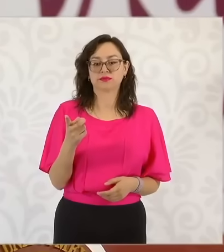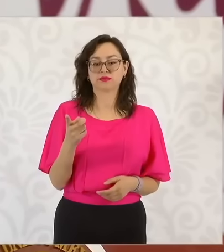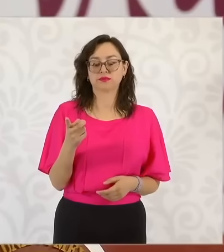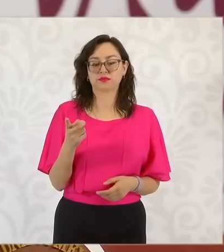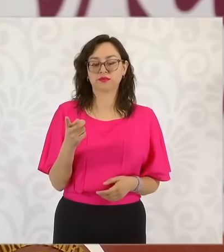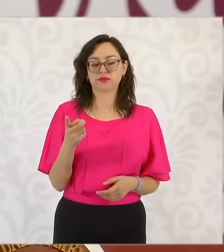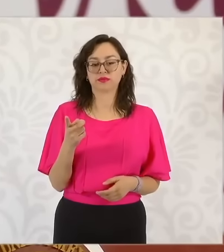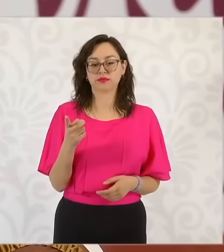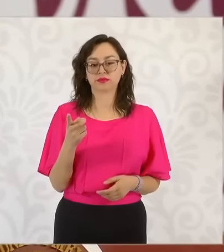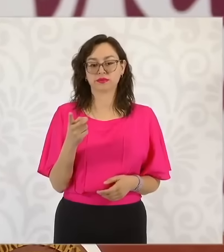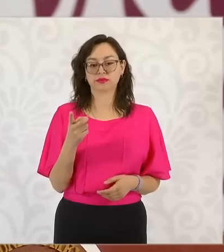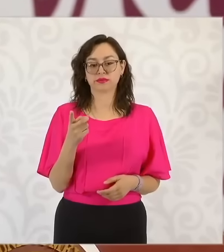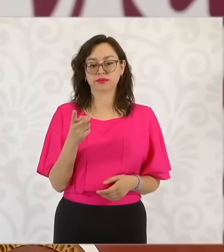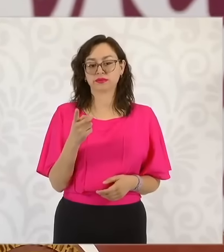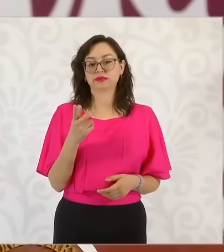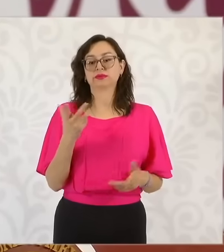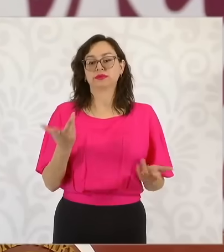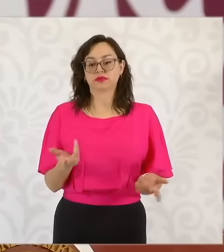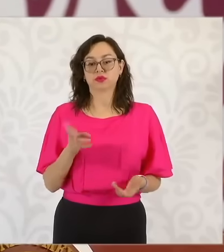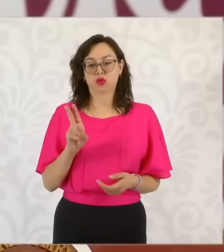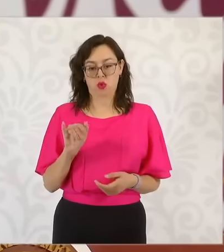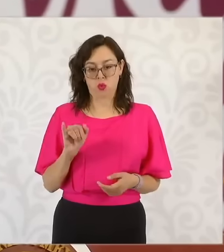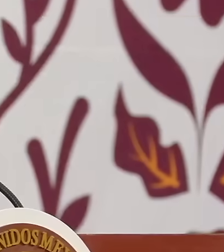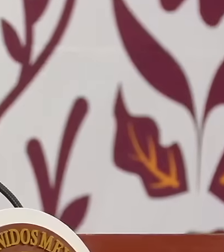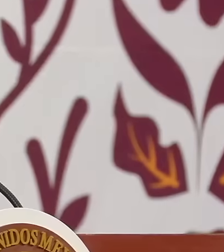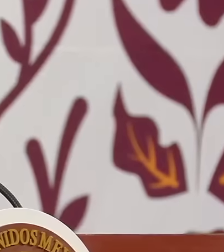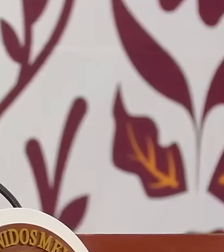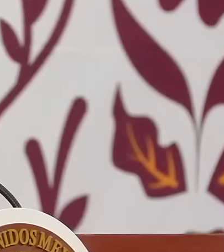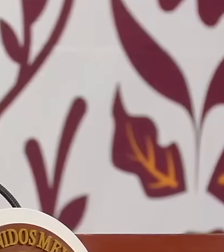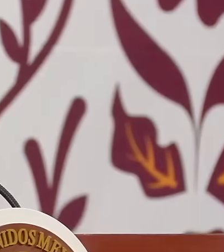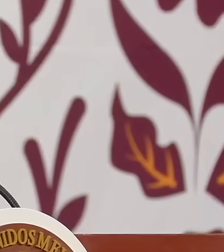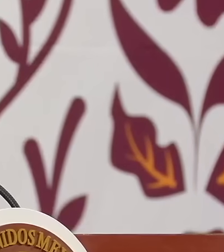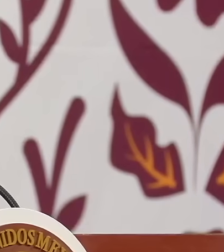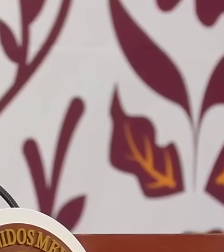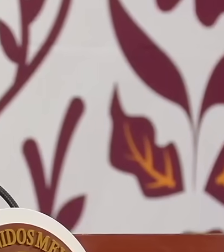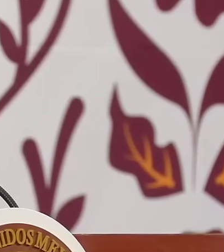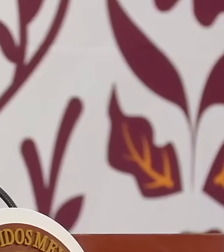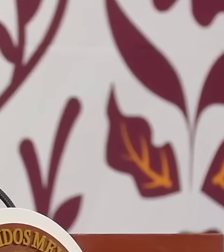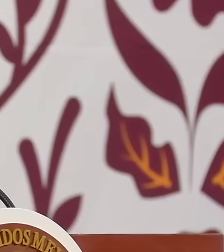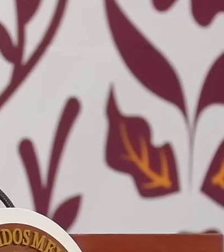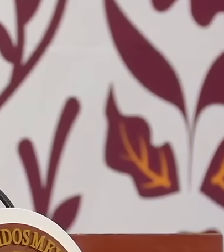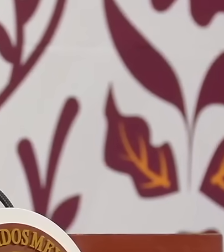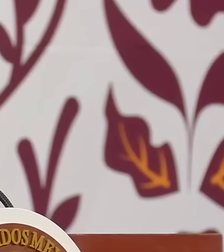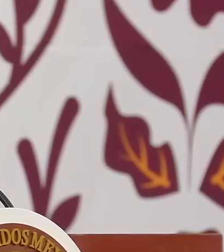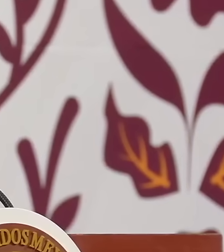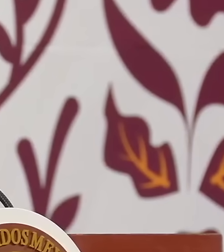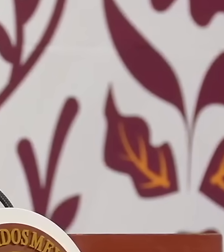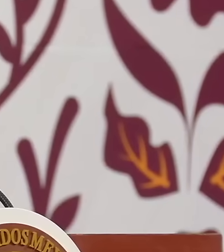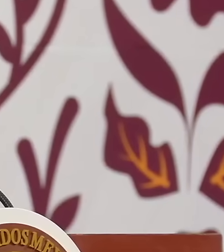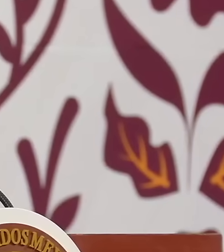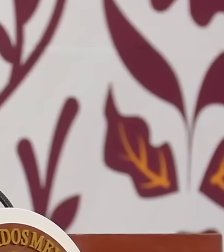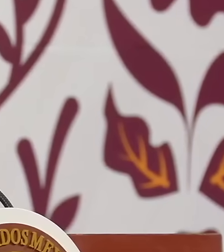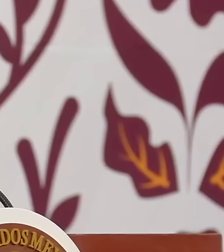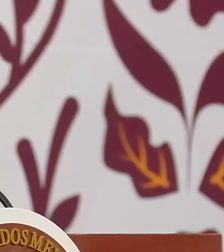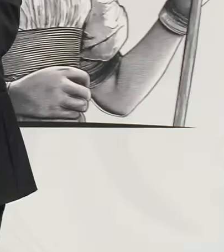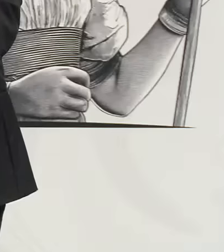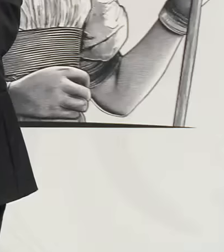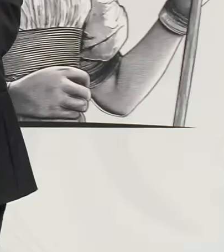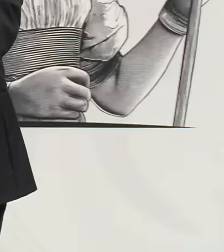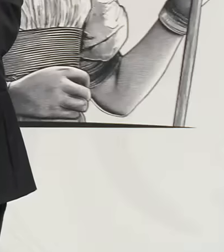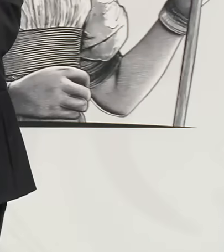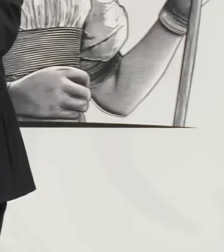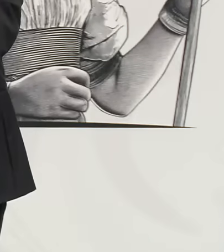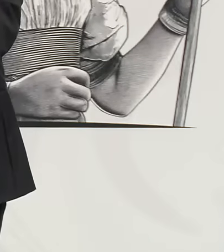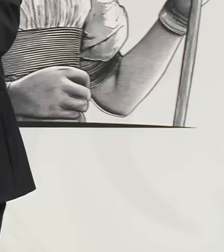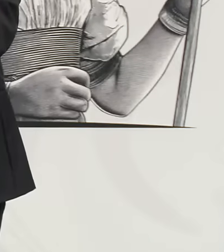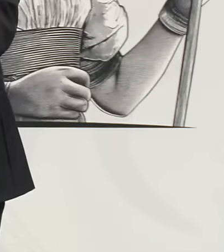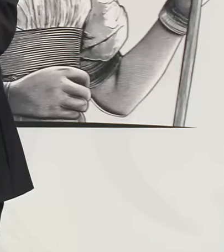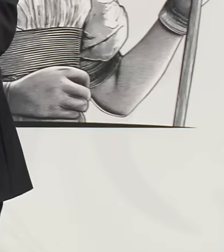el el la WIF presentó denuncias ha presentado muchas y le ha dado seguimiento de latinos de